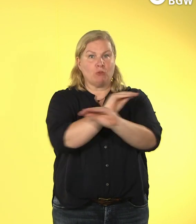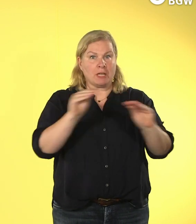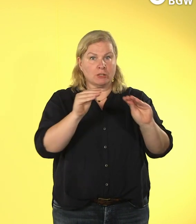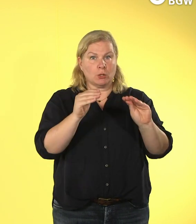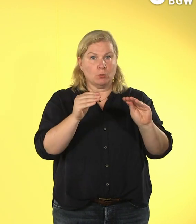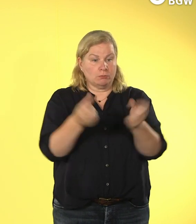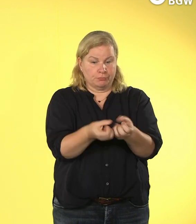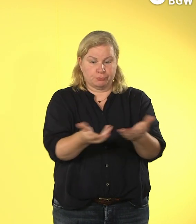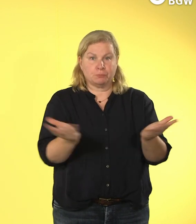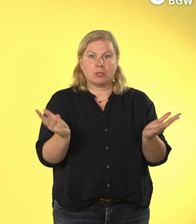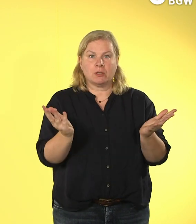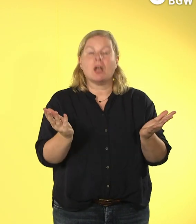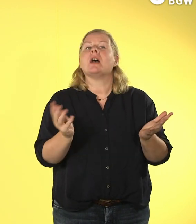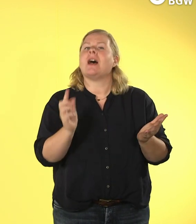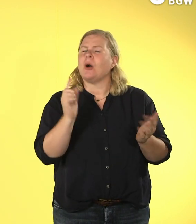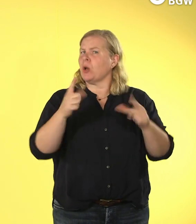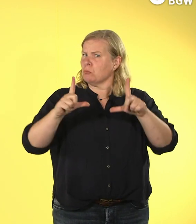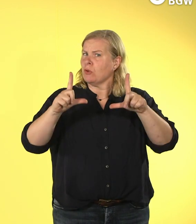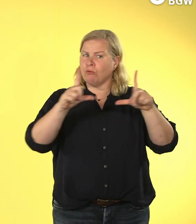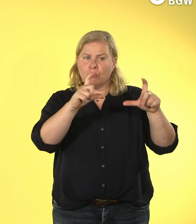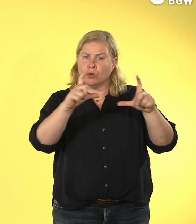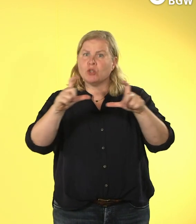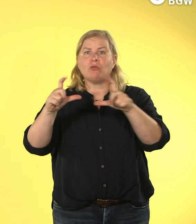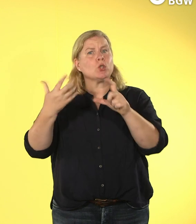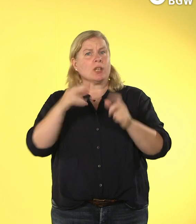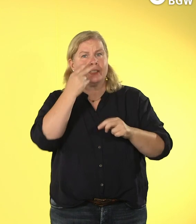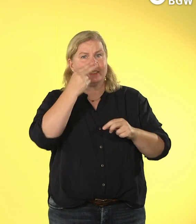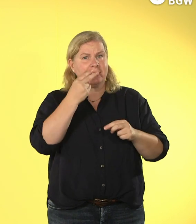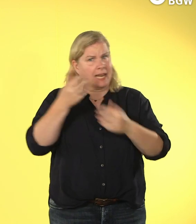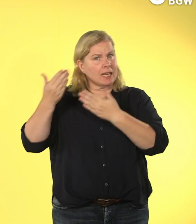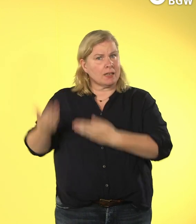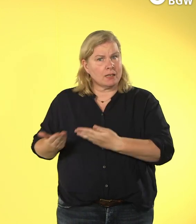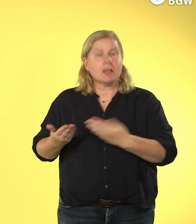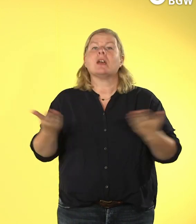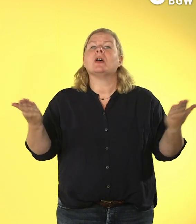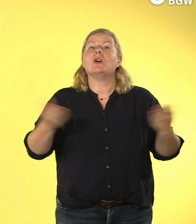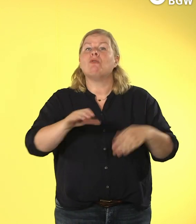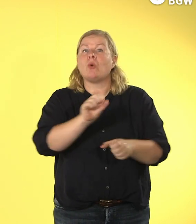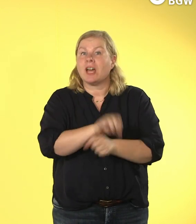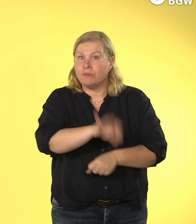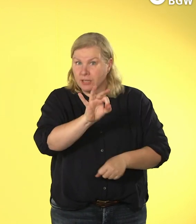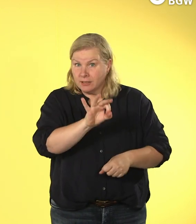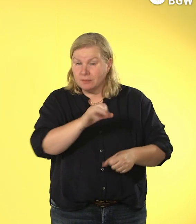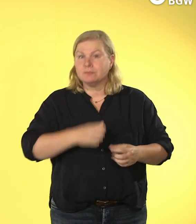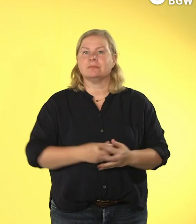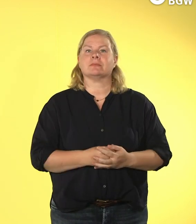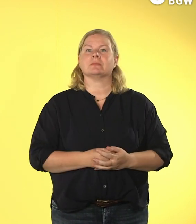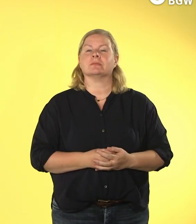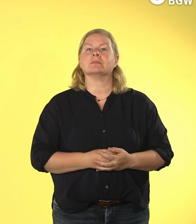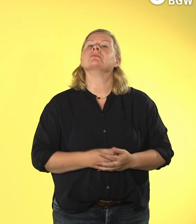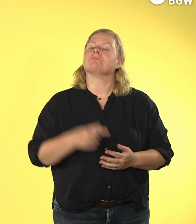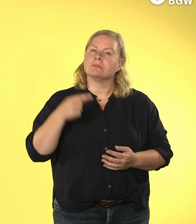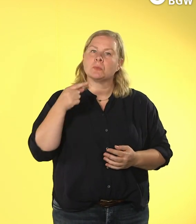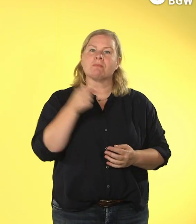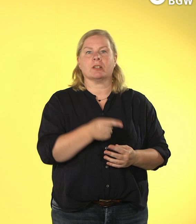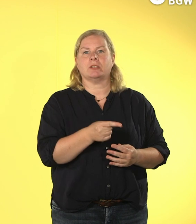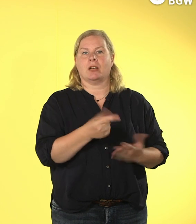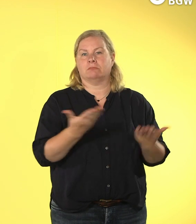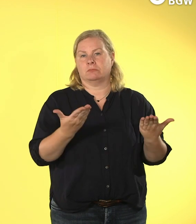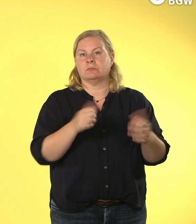Auch so eine Fotostrecke, wo Sie die wiederfinden,